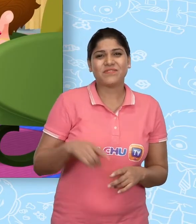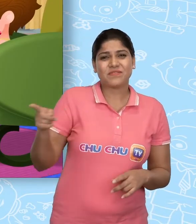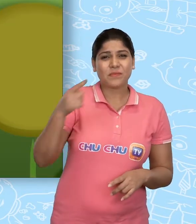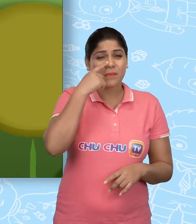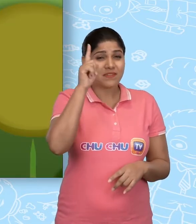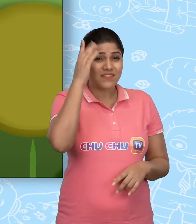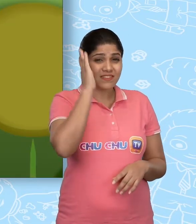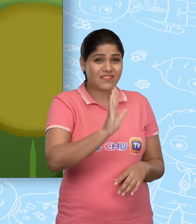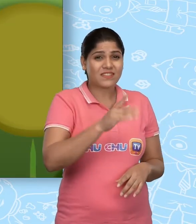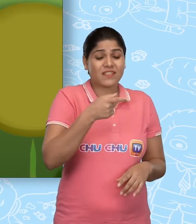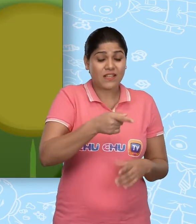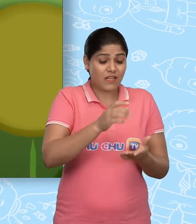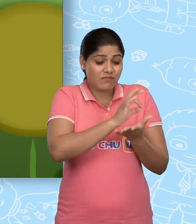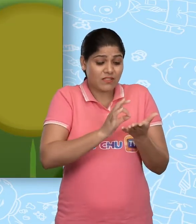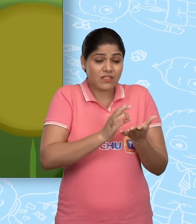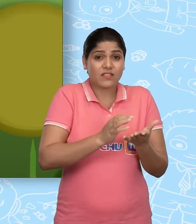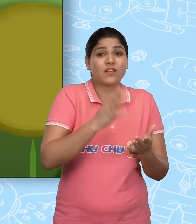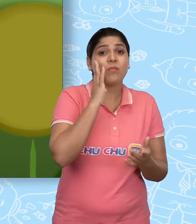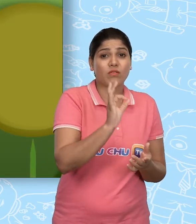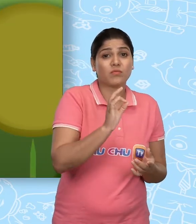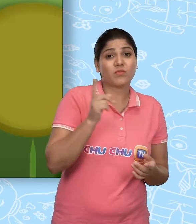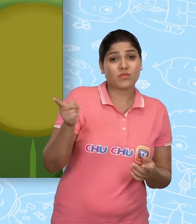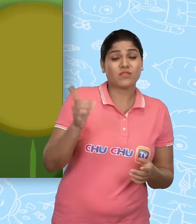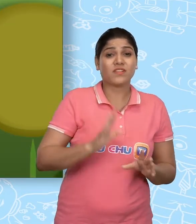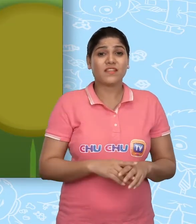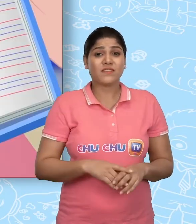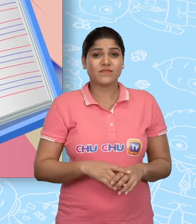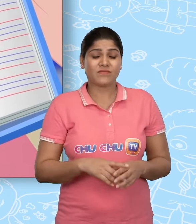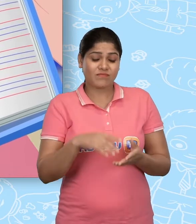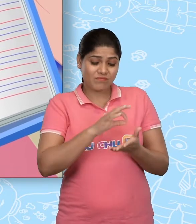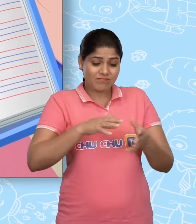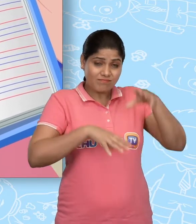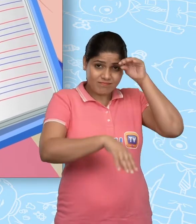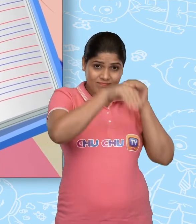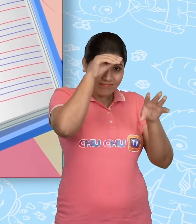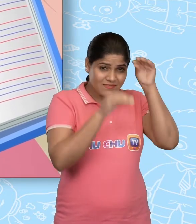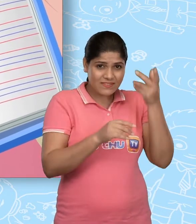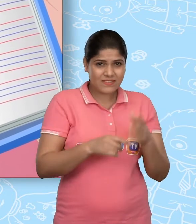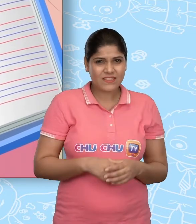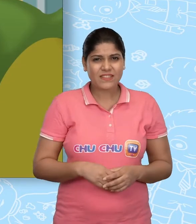ChaCha की माँ जानती थी की ये बहुत ज़रूरी है ChaCha के लिए की वो कुछ लिखना सीख ले।